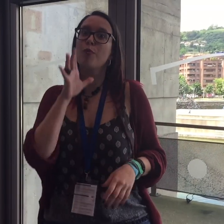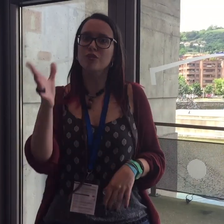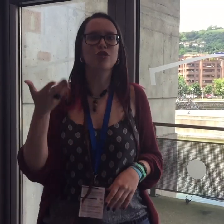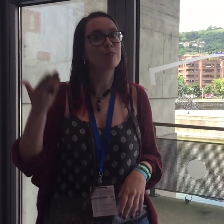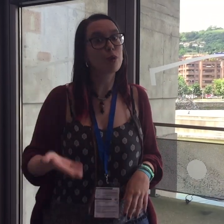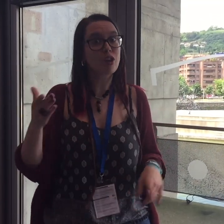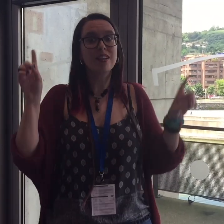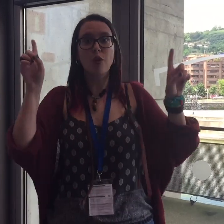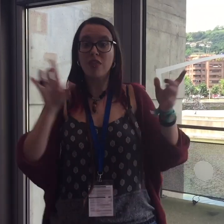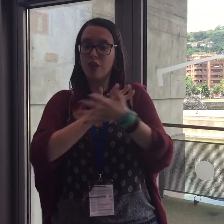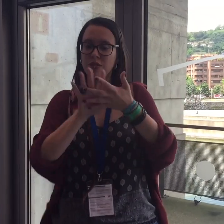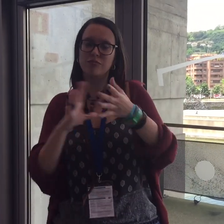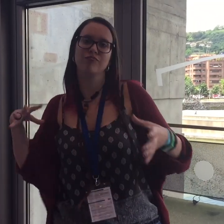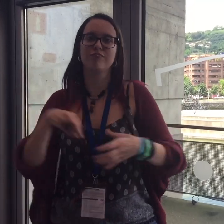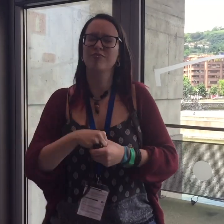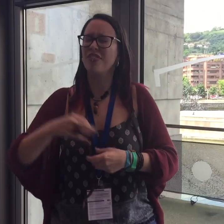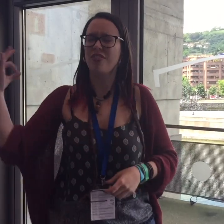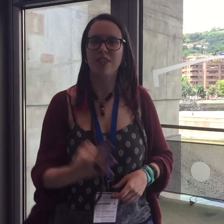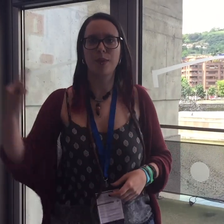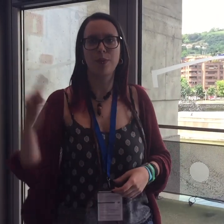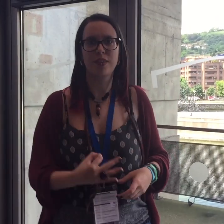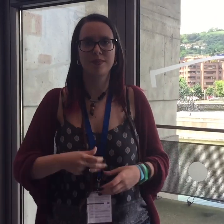Por ello es primordial que la lengua de signos esté presente en el ámbito educativo.